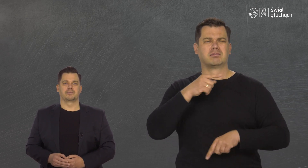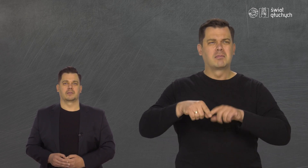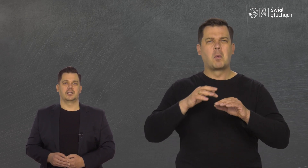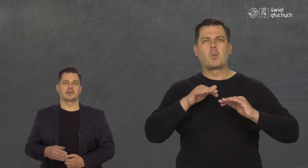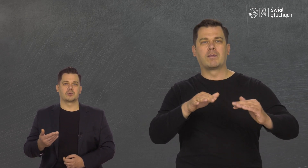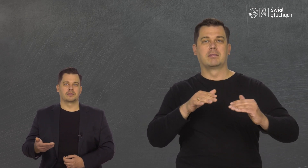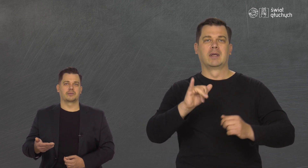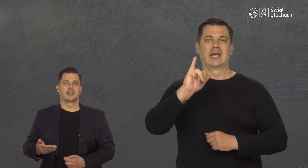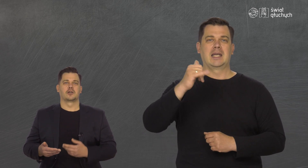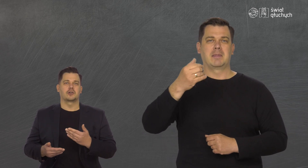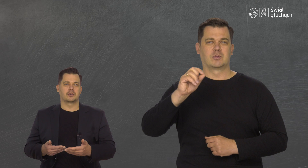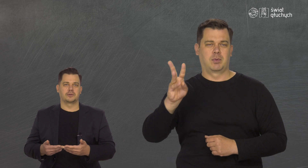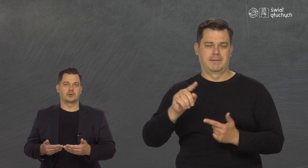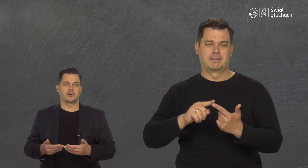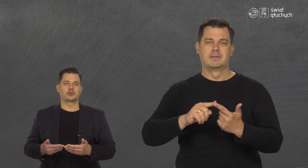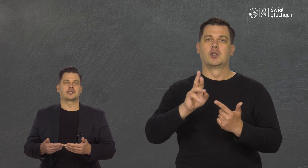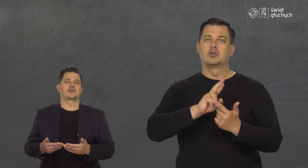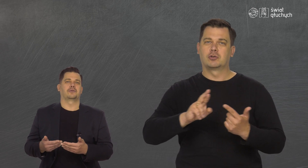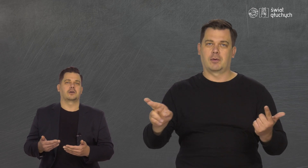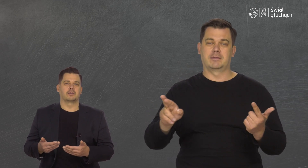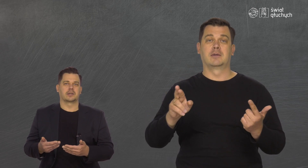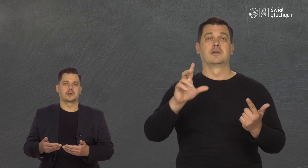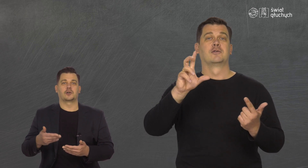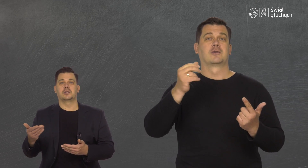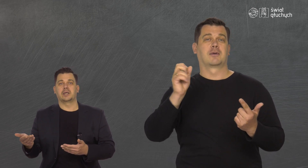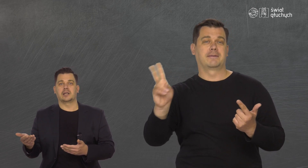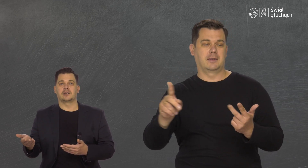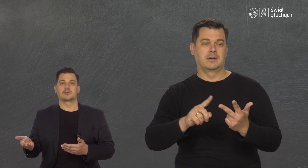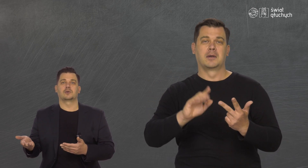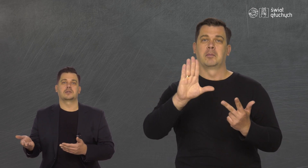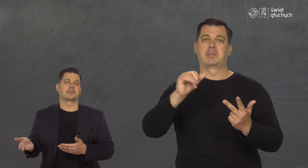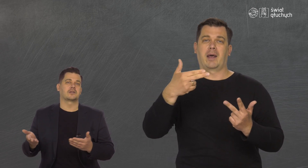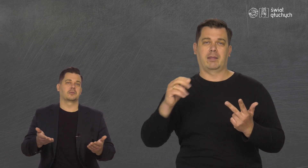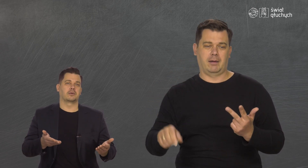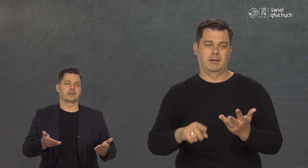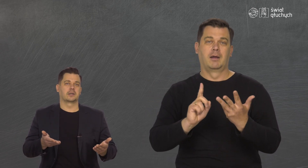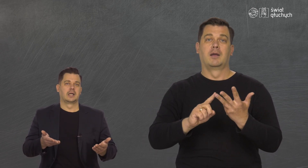(np. imiesłowów, rzeczowników odczasownikowych, strony biernej i konstrukcji bezosobowych).